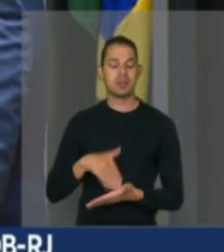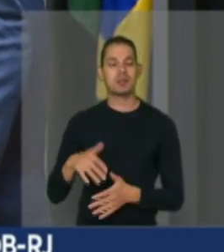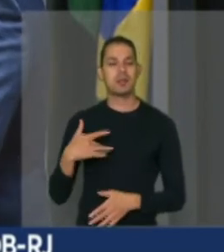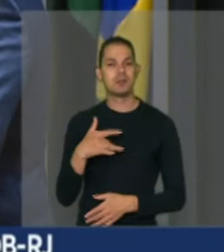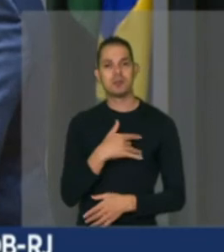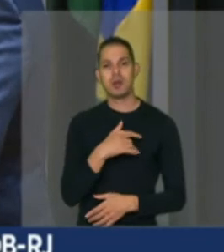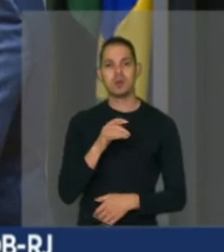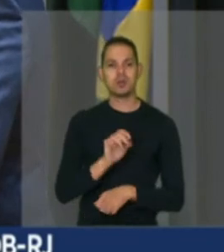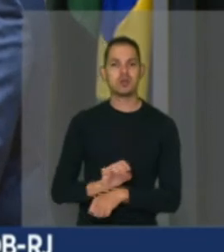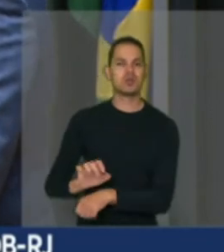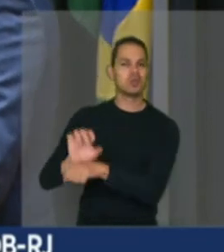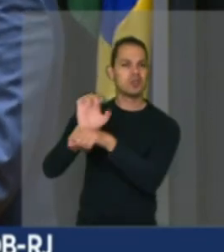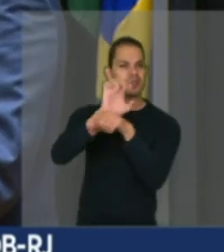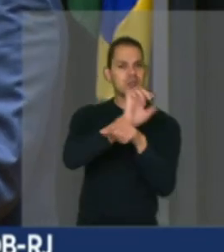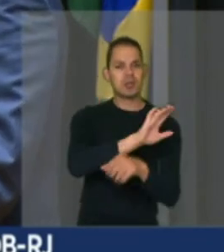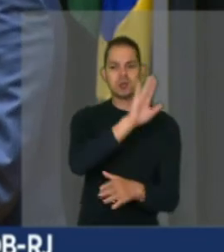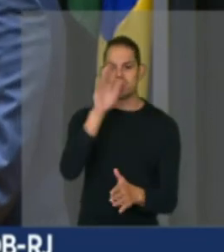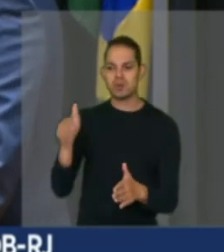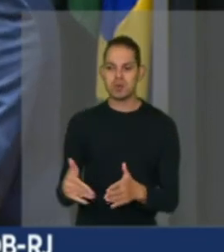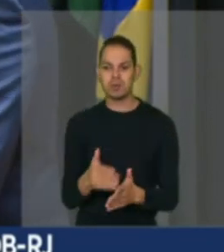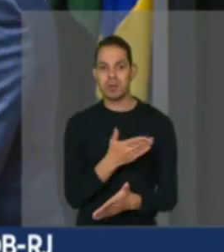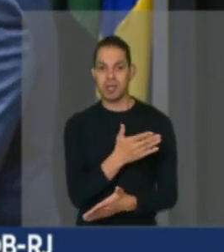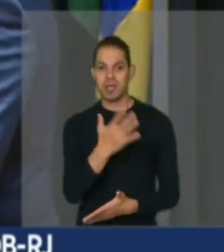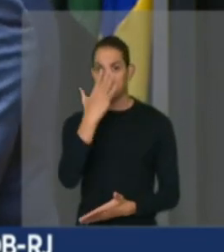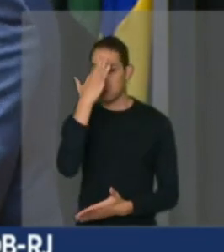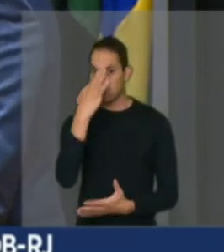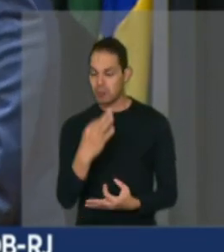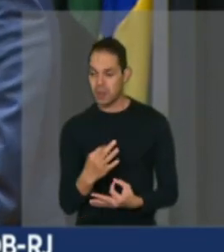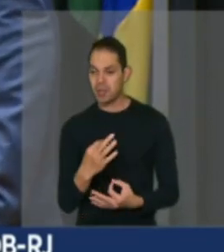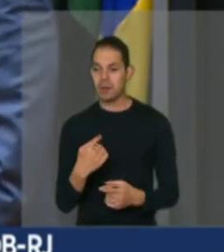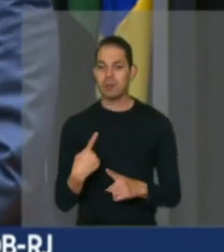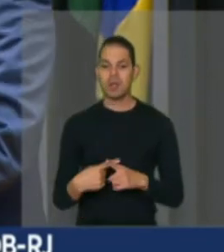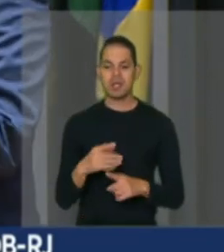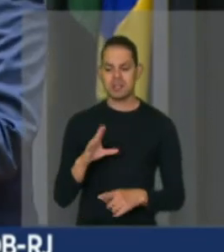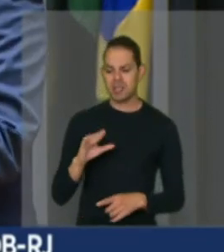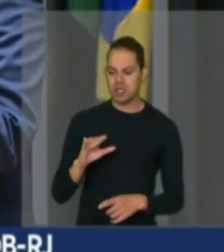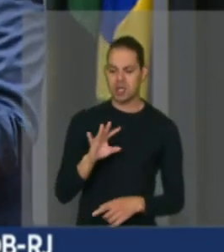PARA QUE COMPREENDAM, PORQUE CIENTIFICAMENTE, TECNICAMENTE, ALI É PRECISO TER UMA BARREIRA E A BARREIRA SE DÁ